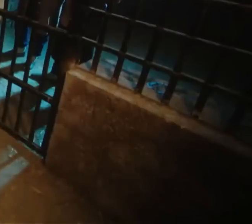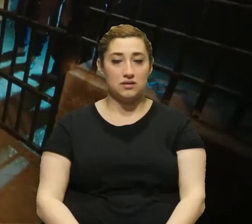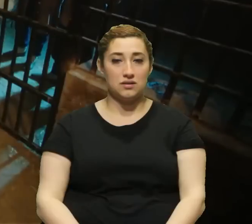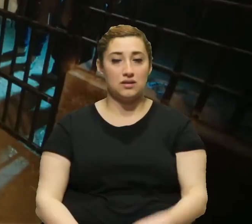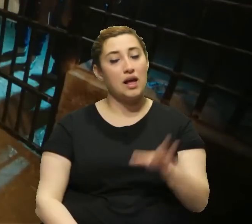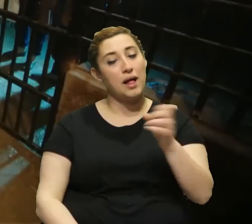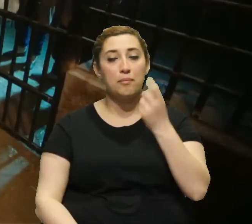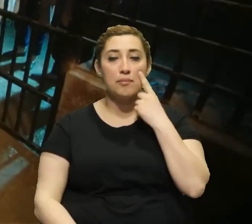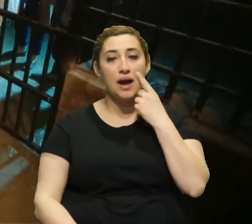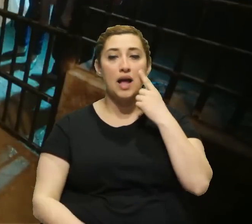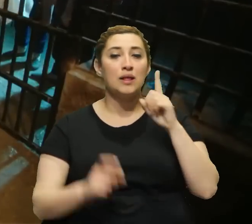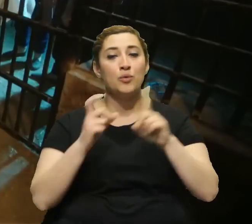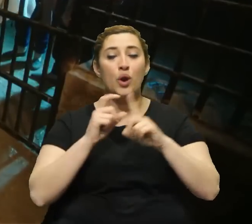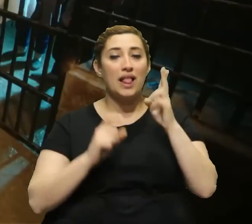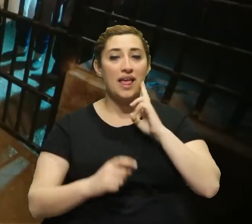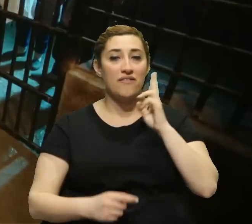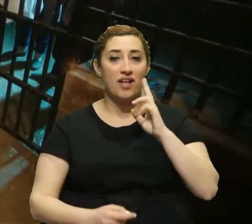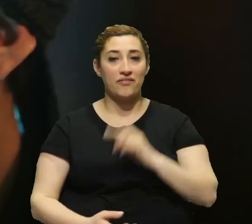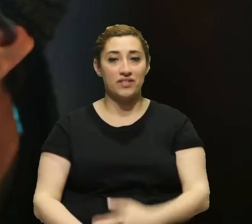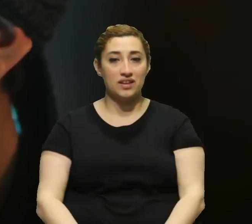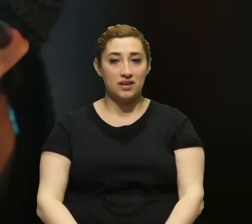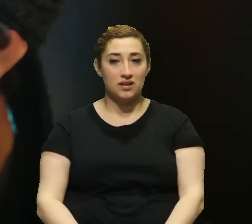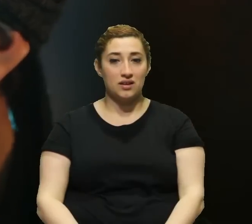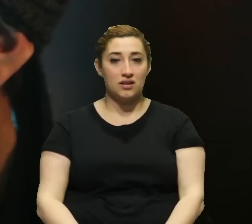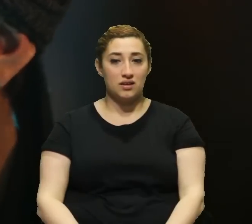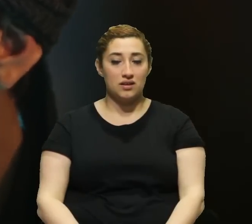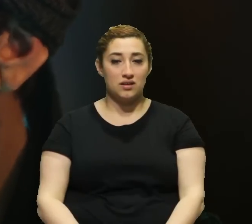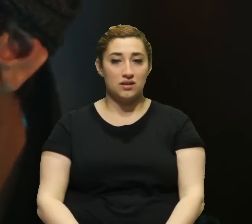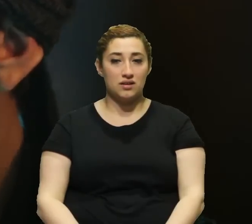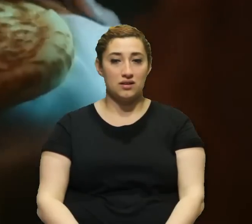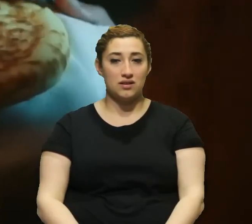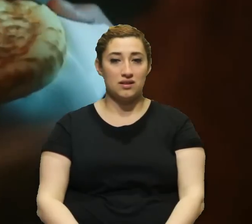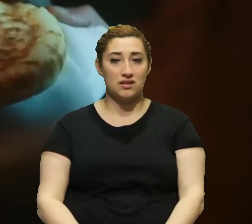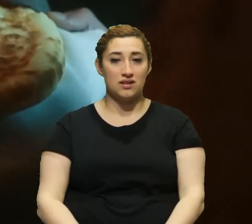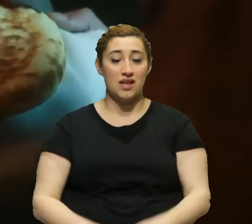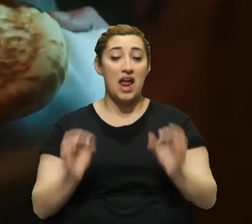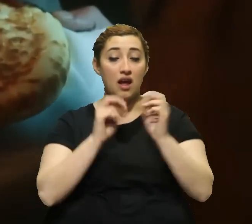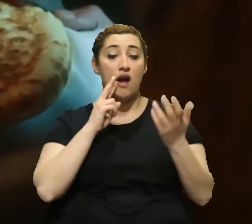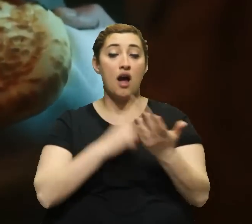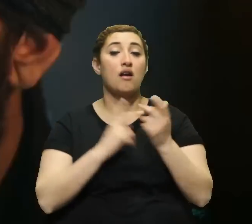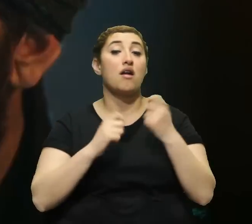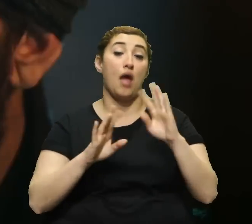(Şeyh) Al bakalım Durali Efendi. (Şeyh) Erken karar kılma hemen öyle.